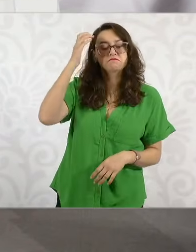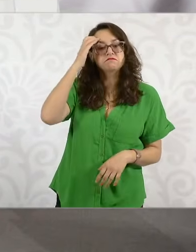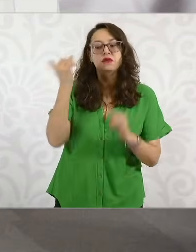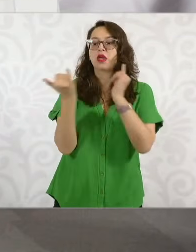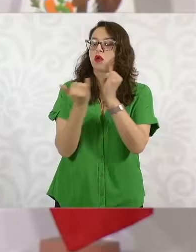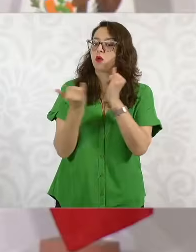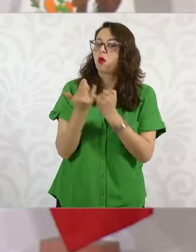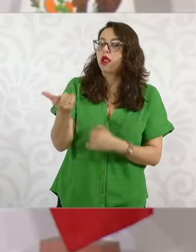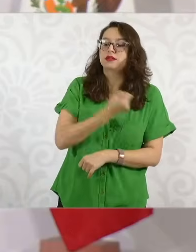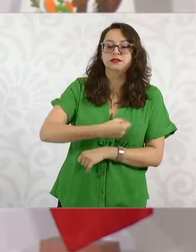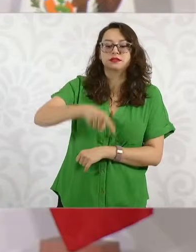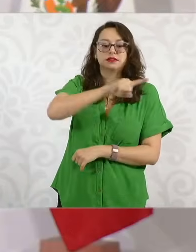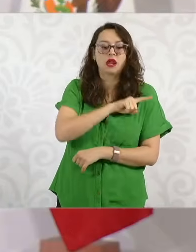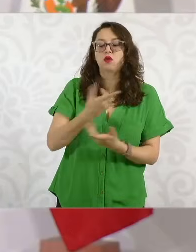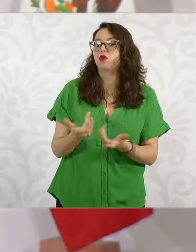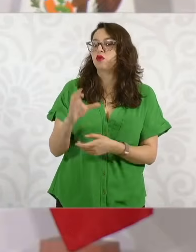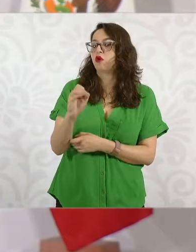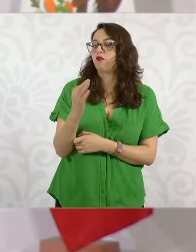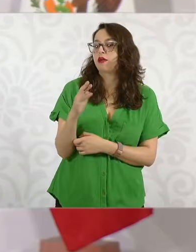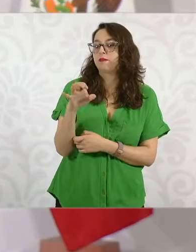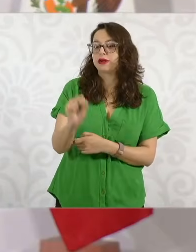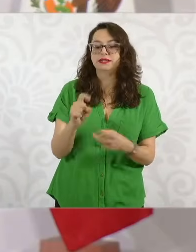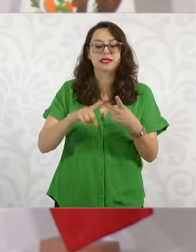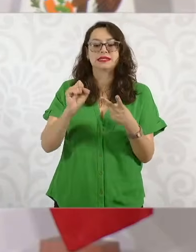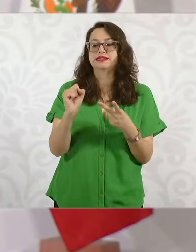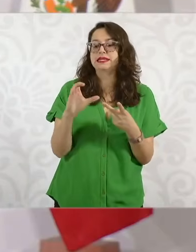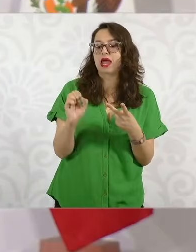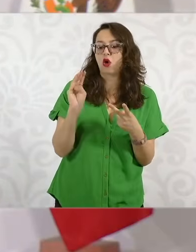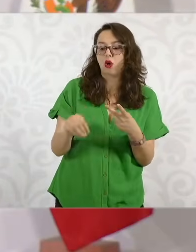por la Secretaría de Economía y por Cofepriz en los avances en las políticas públicas en salud